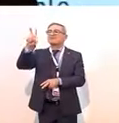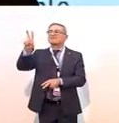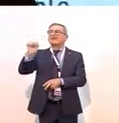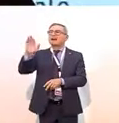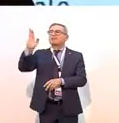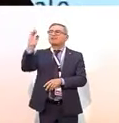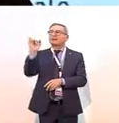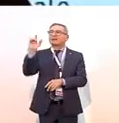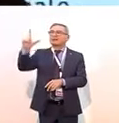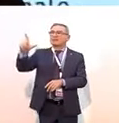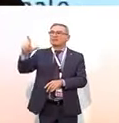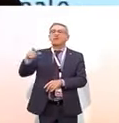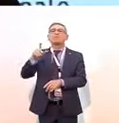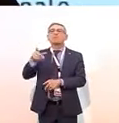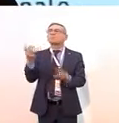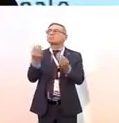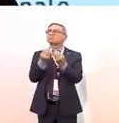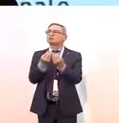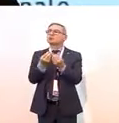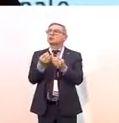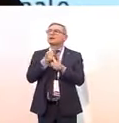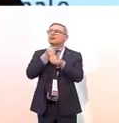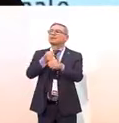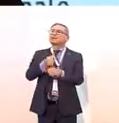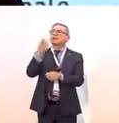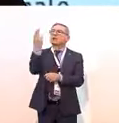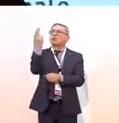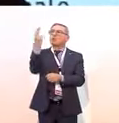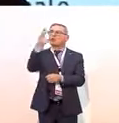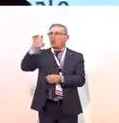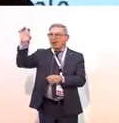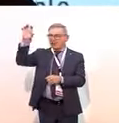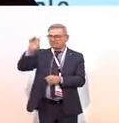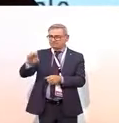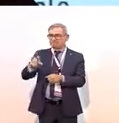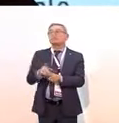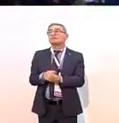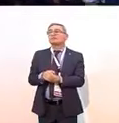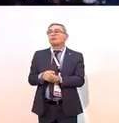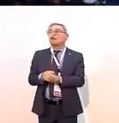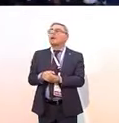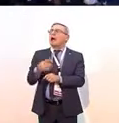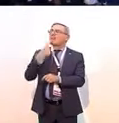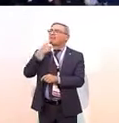UE. Ci andammo per dire che l’Unione Europa non si voltava di fronte al disastro che stava